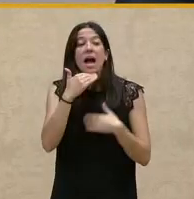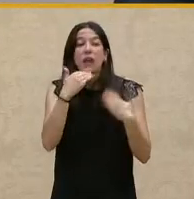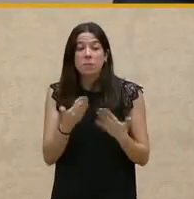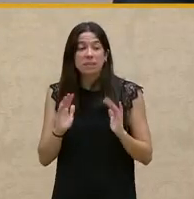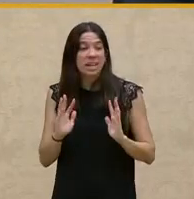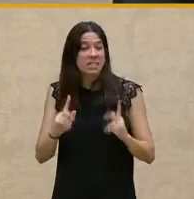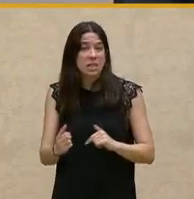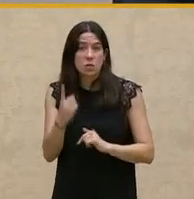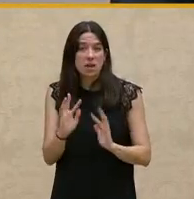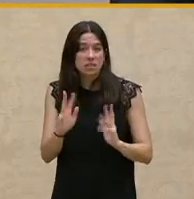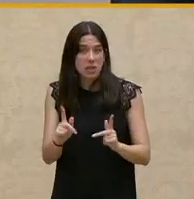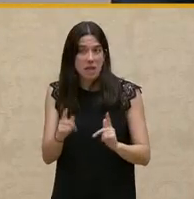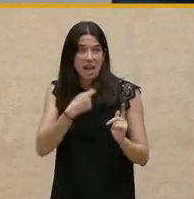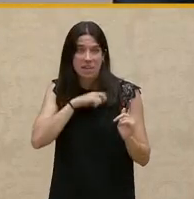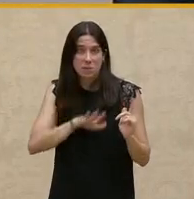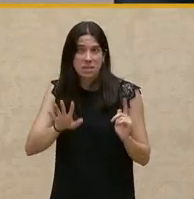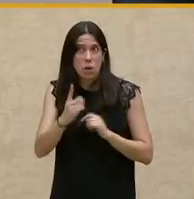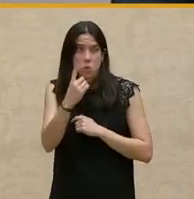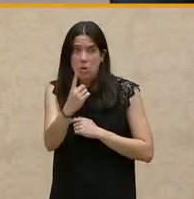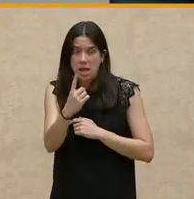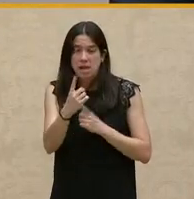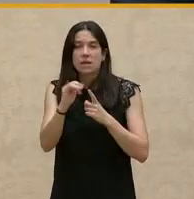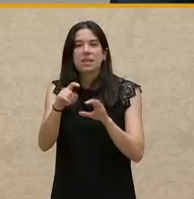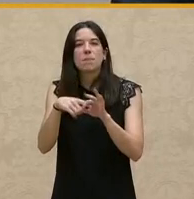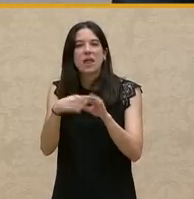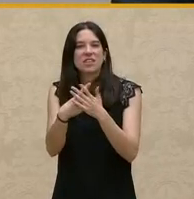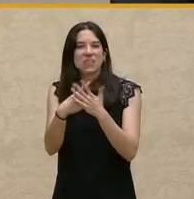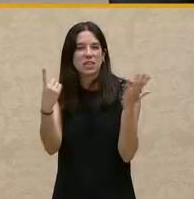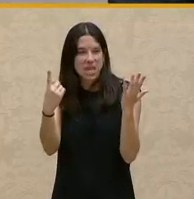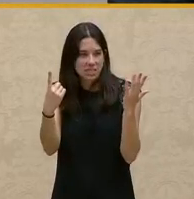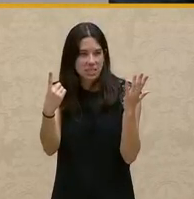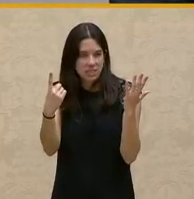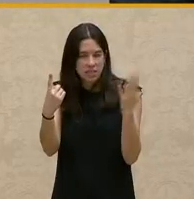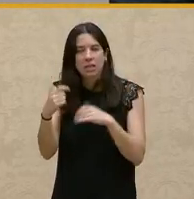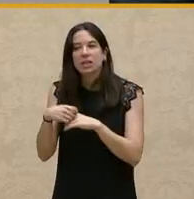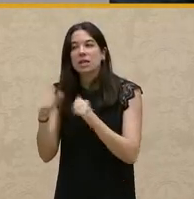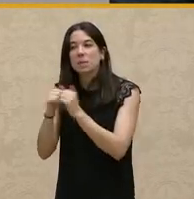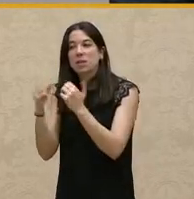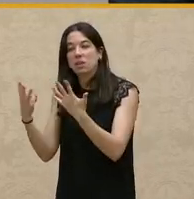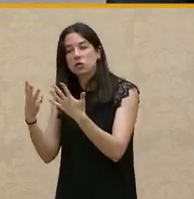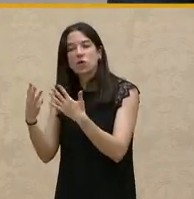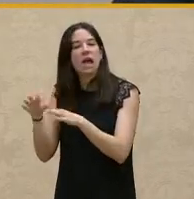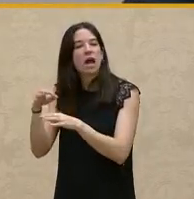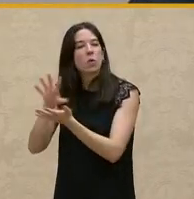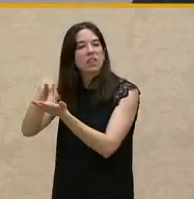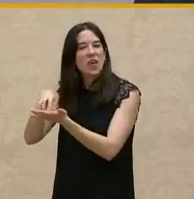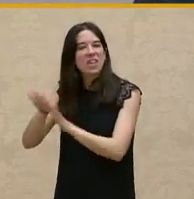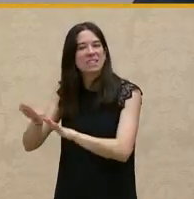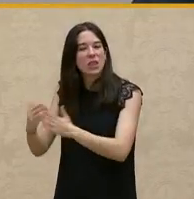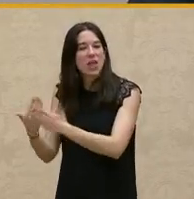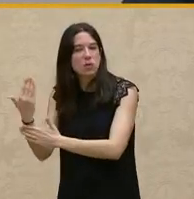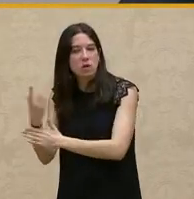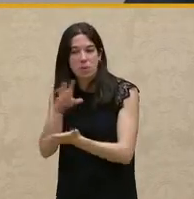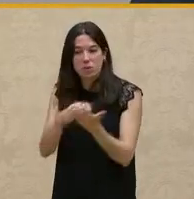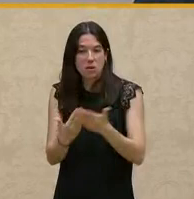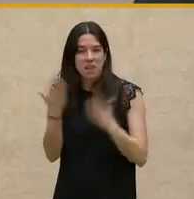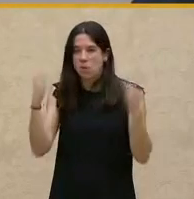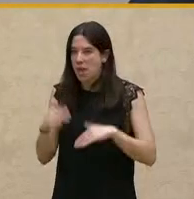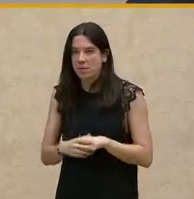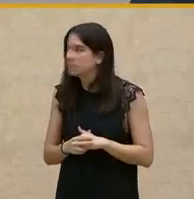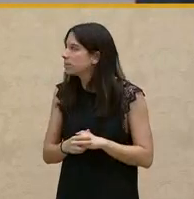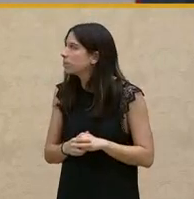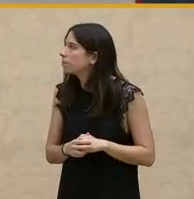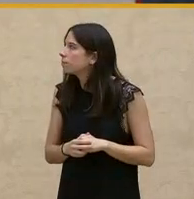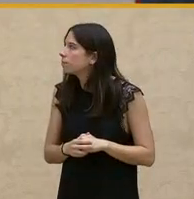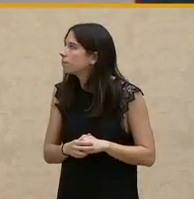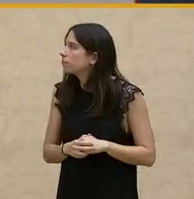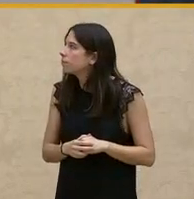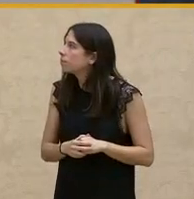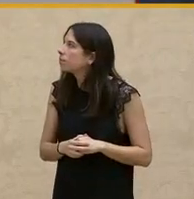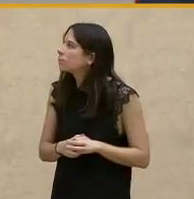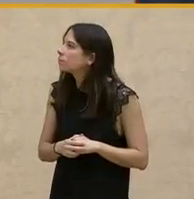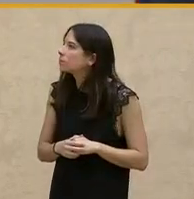en toda España que consta de 16 plazas y 28 diurnas. No hay centros de día. Y existen, como en